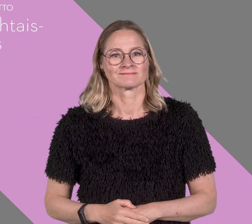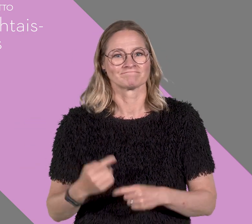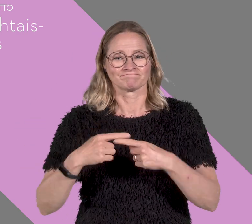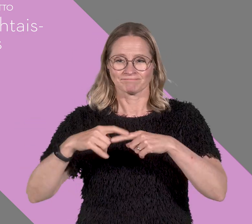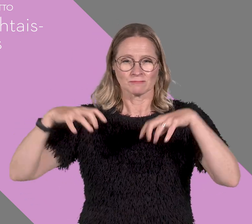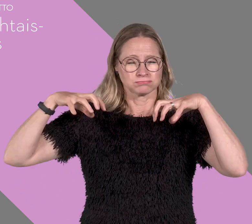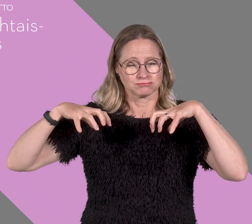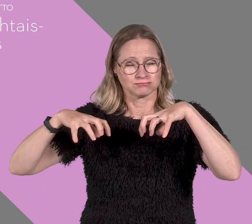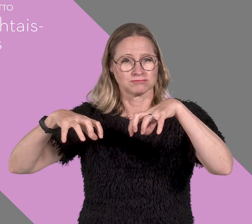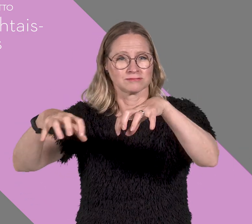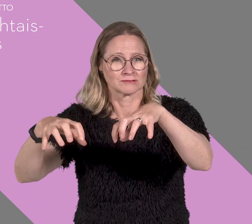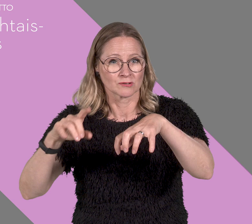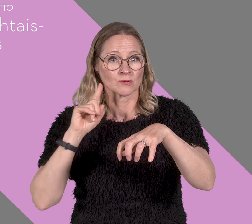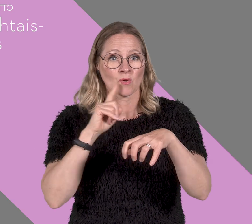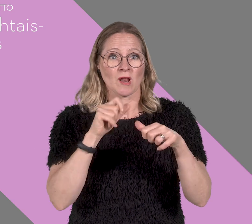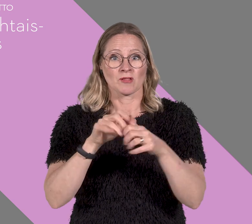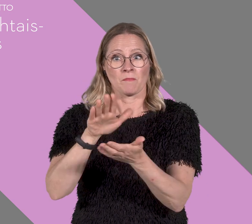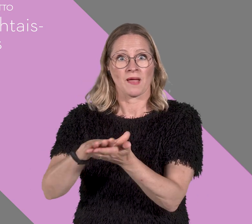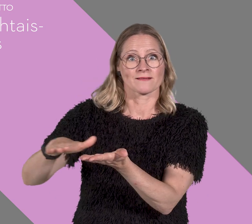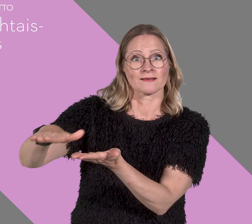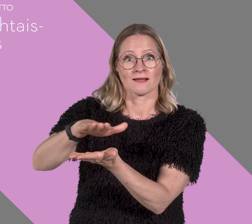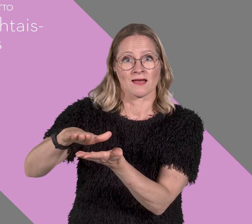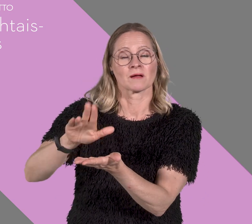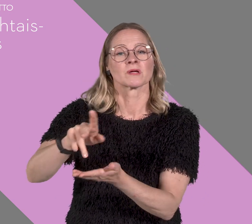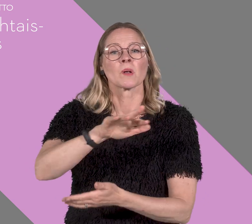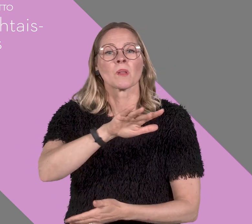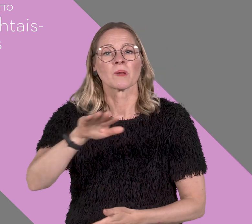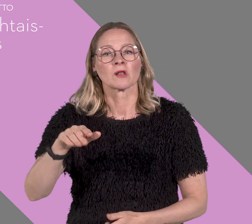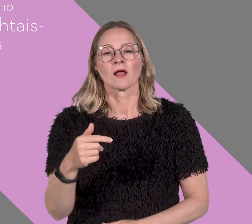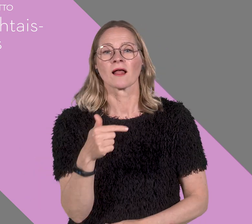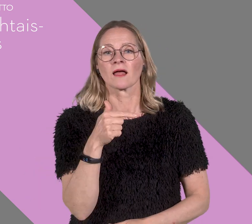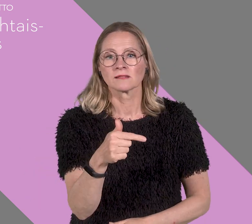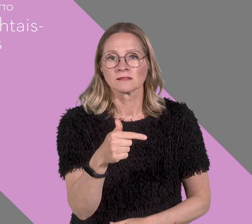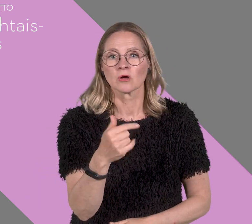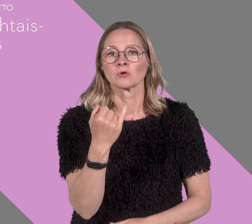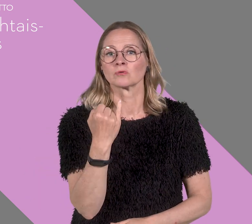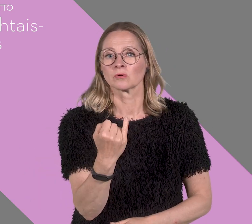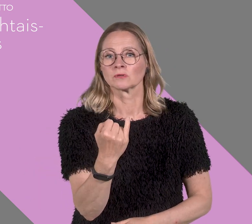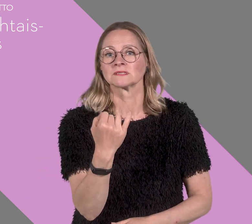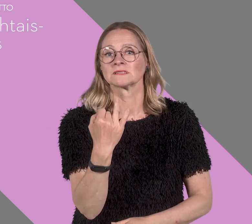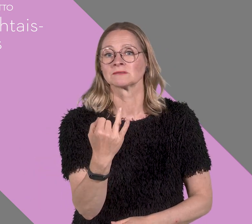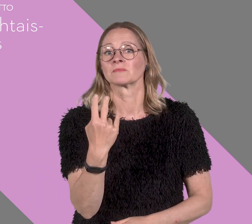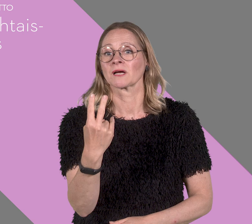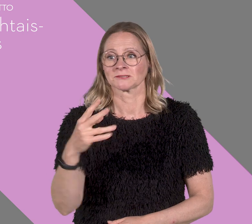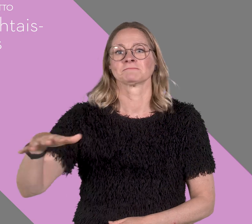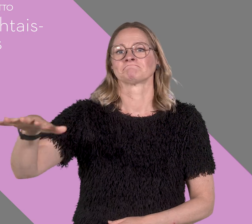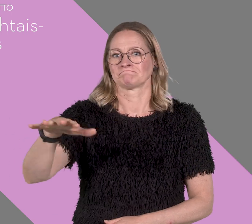Paikkanumeromme on T672.